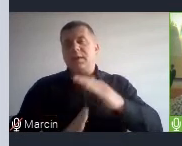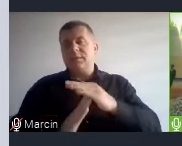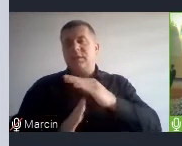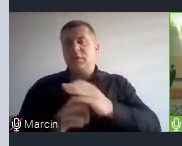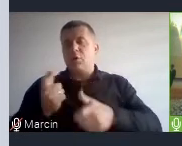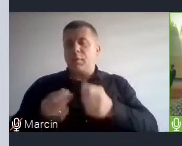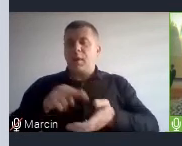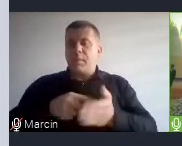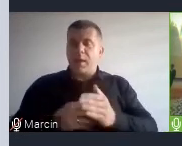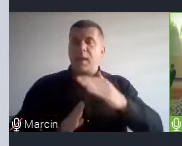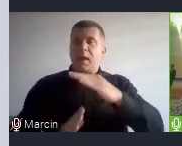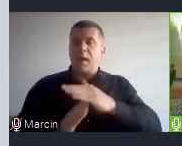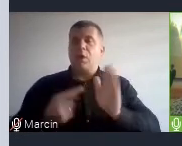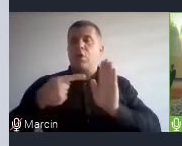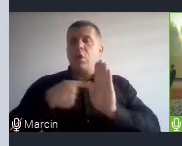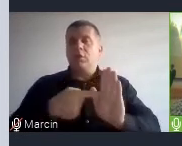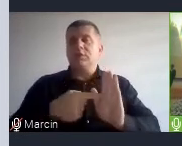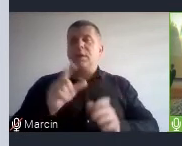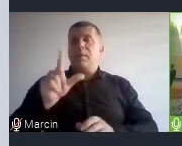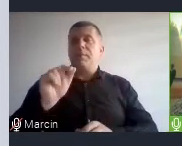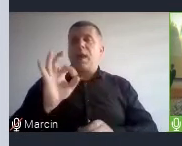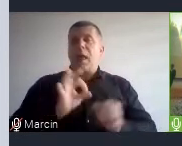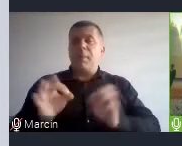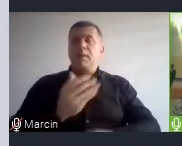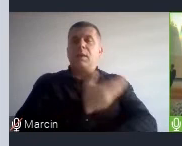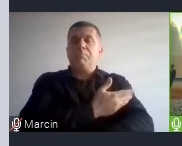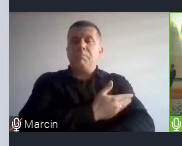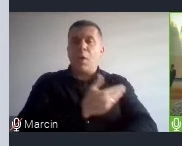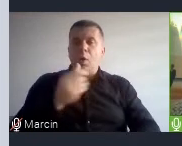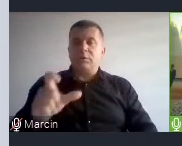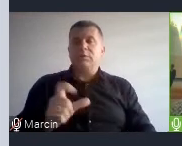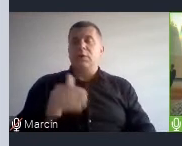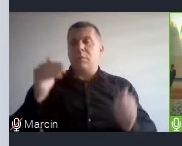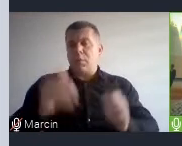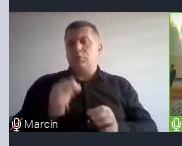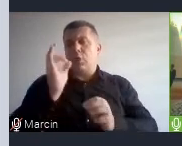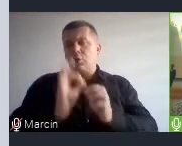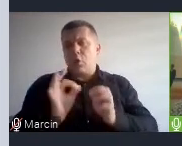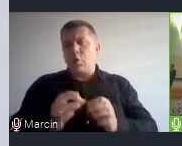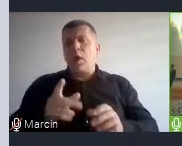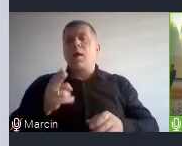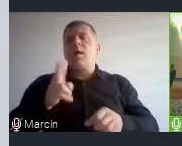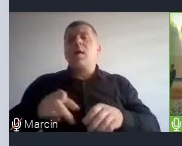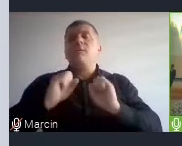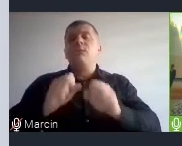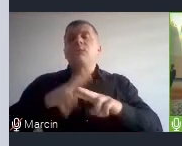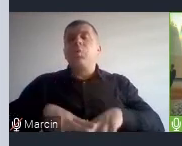Marginesy dotyczące parametrów, mocy, możecie dokładnie opisać funkcje,